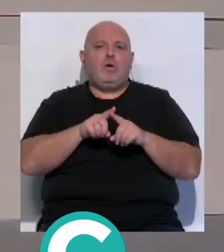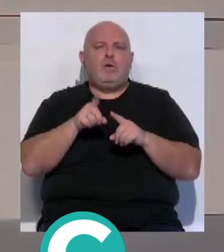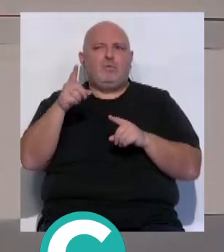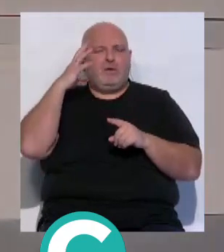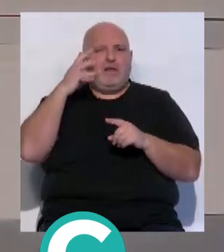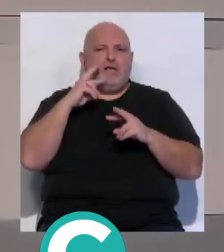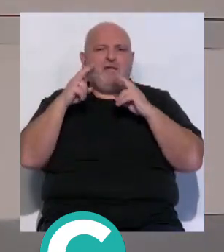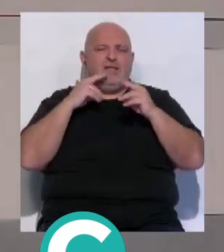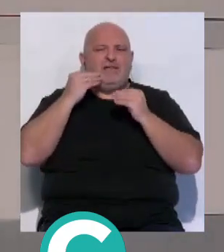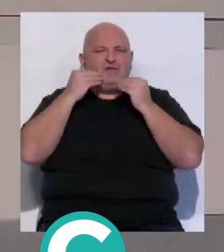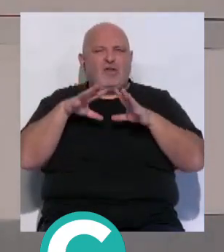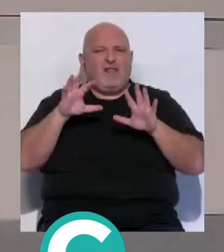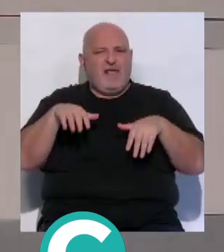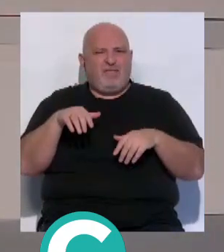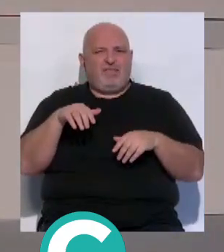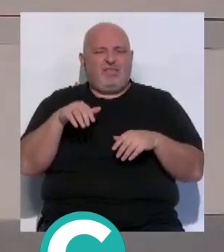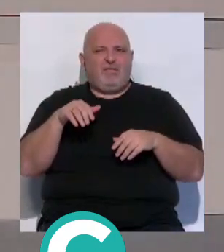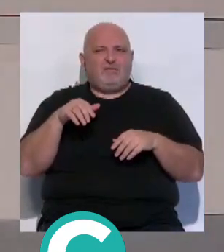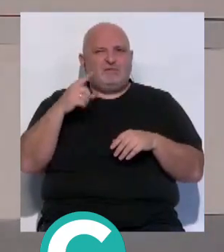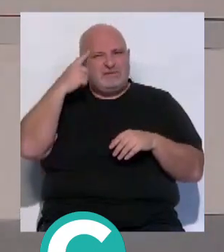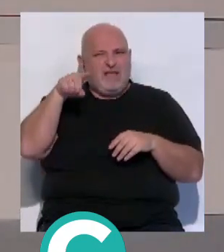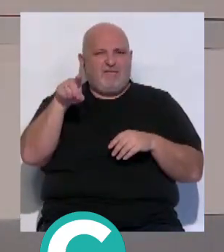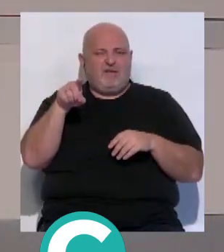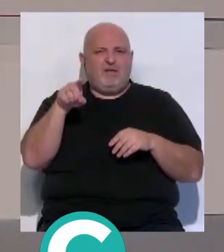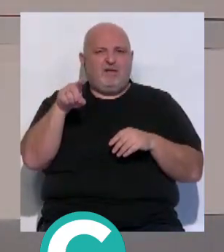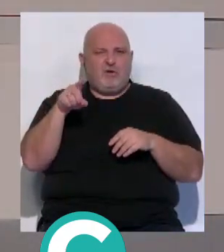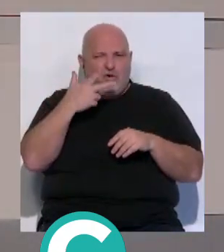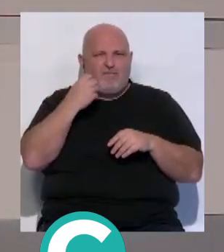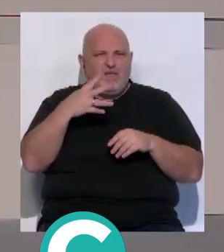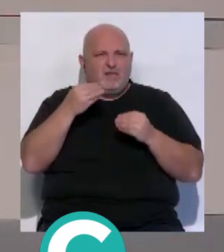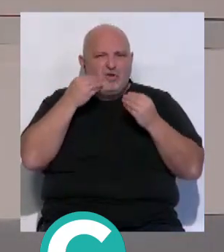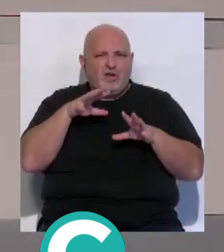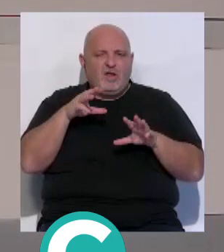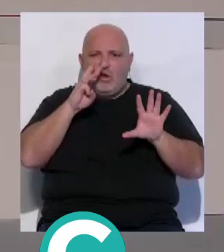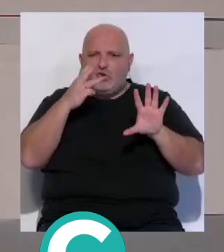que hablan de la historia del Cádiz saben que el Cádiz tuvo ocho años en primera división